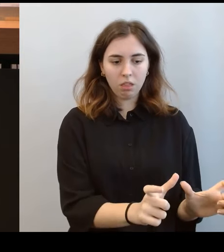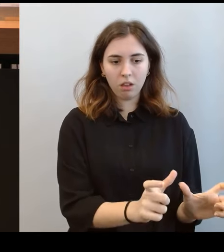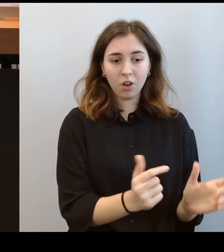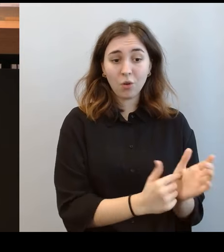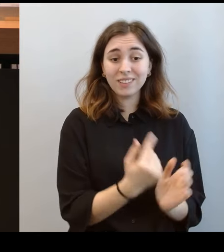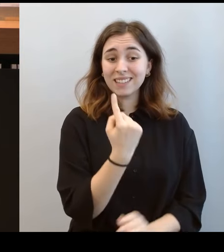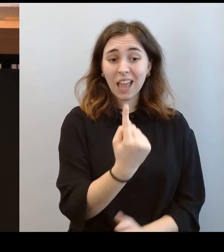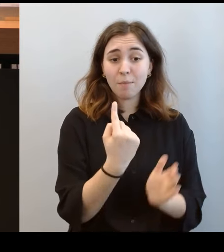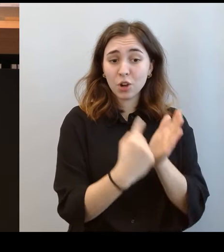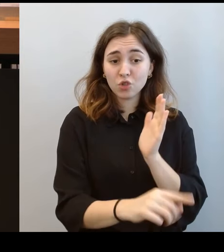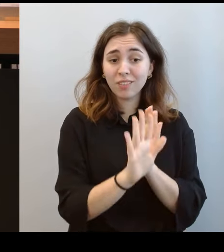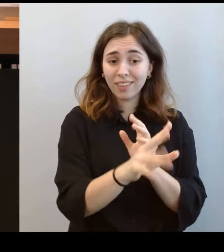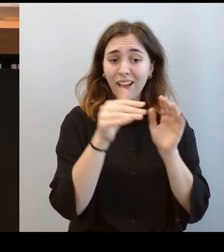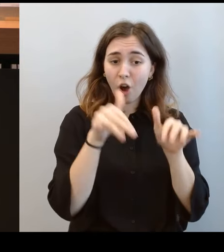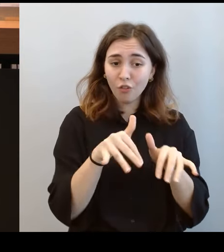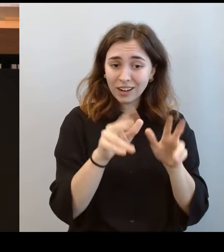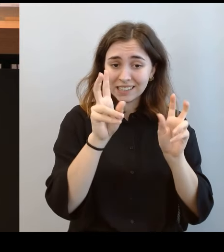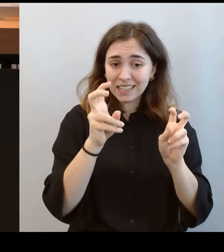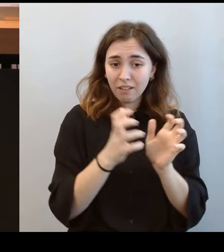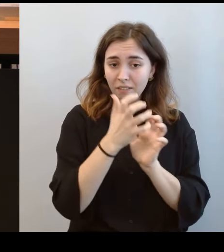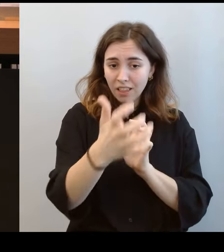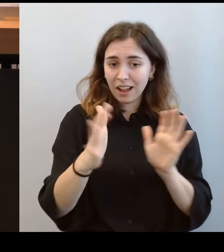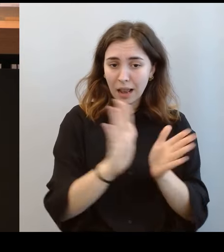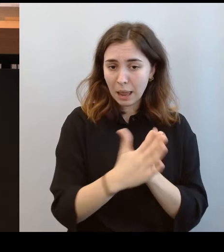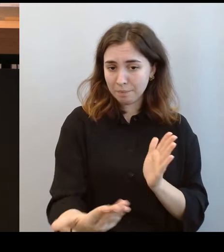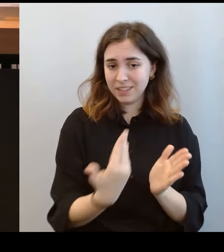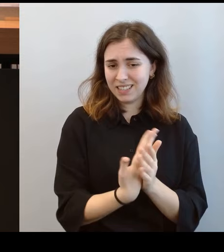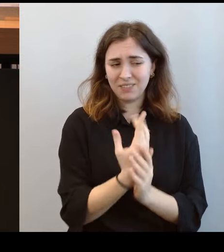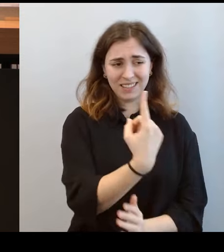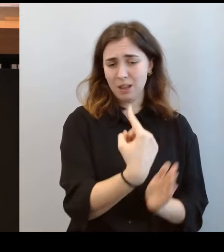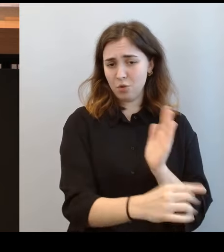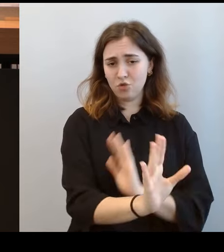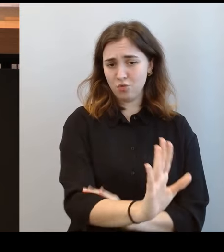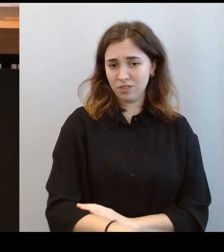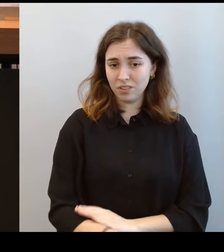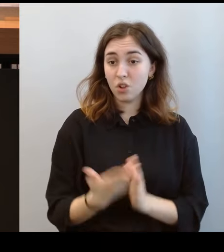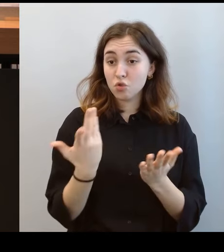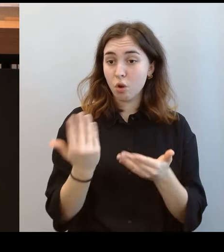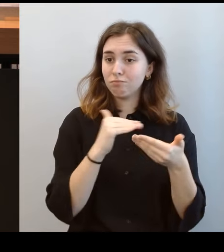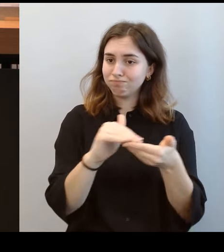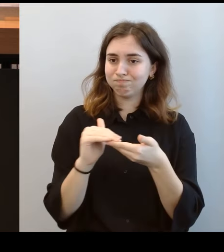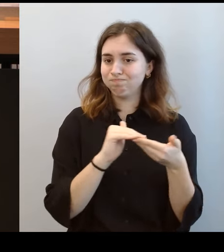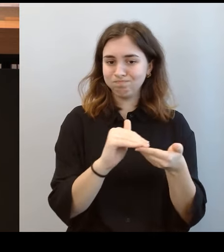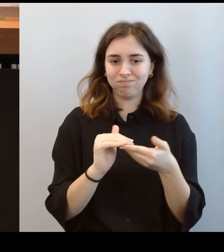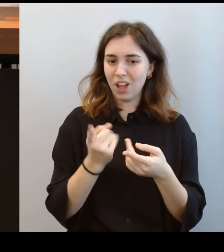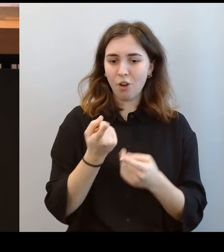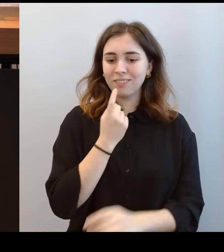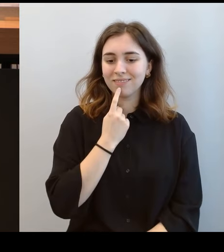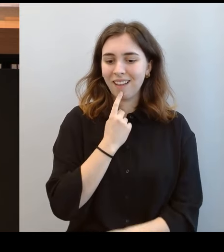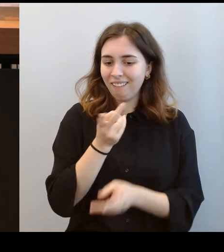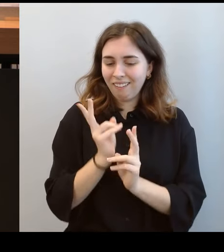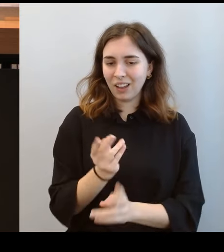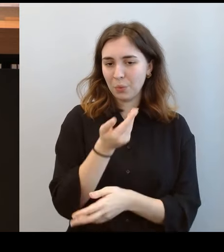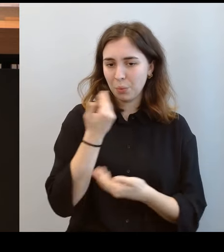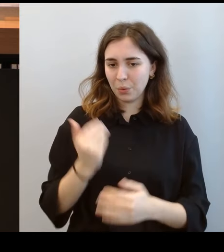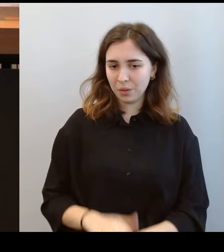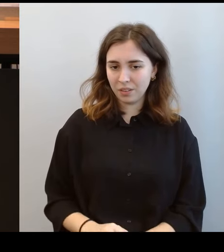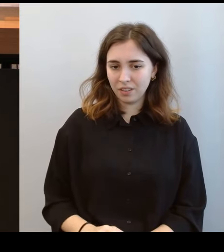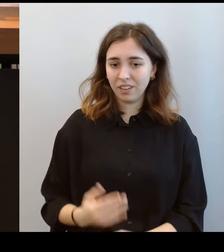Das ist weder solidarisch, noch ist es sachgerecht, Menschen aufgrund des der Aufenthaltsdauer auszuschließen, zumal sie nichts dafür können.